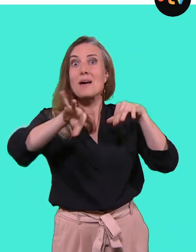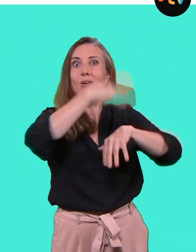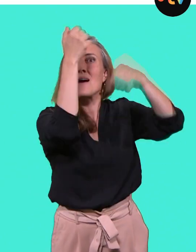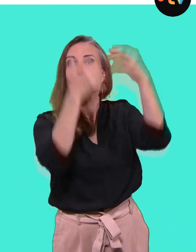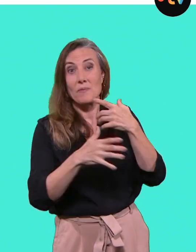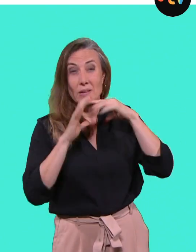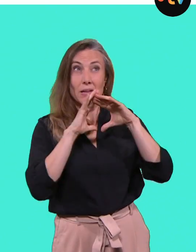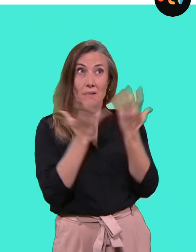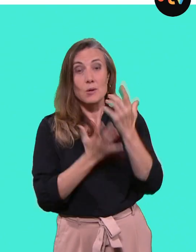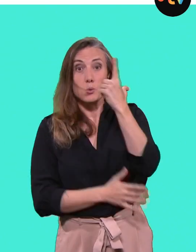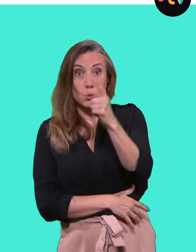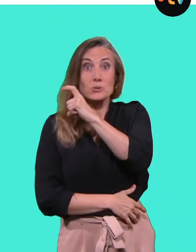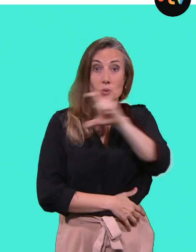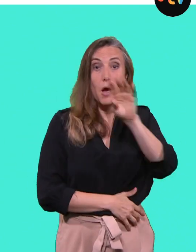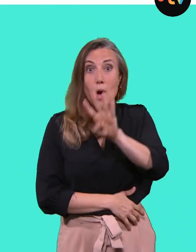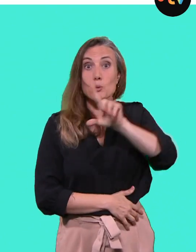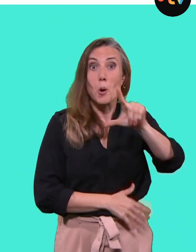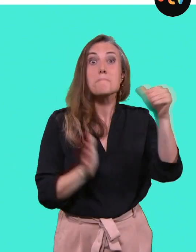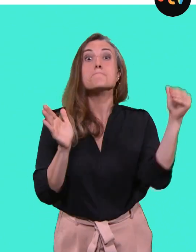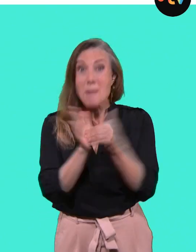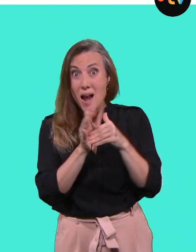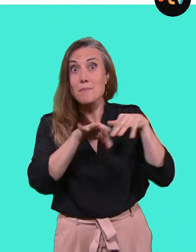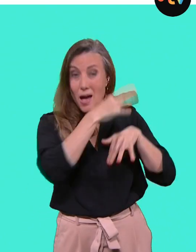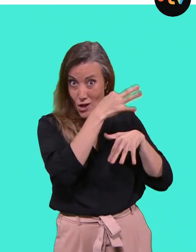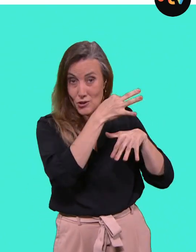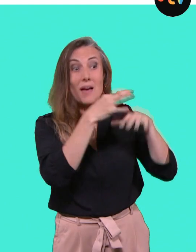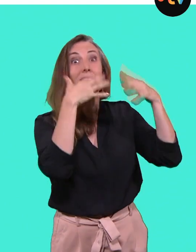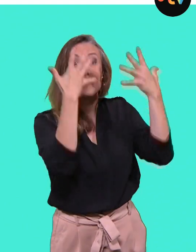L'an dernier, 242 000 mariages ont été célébrés,